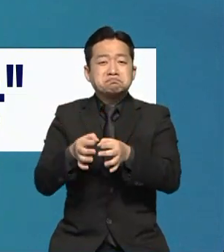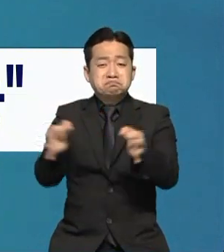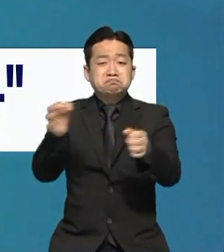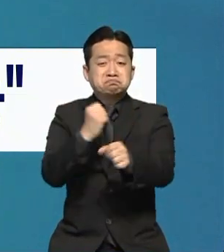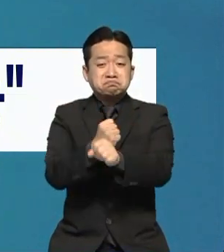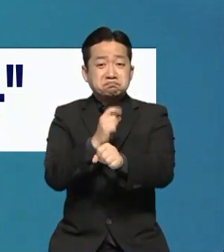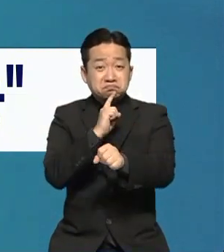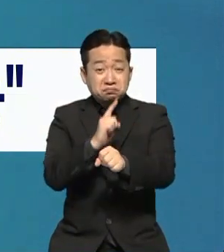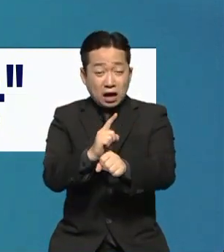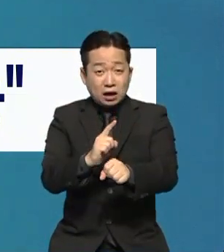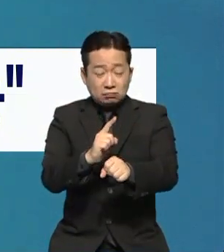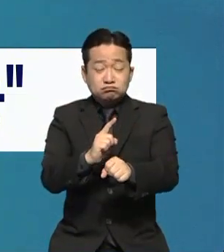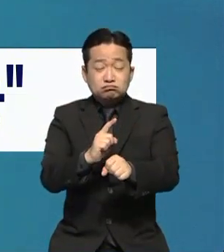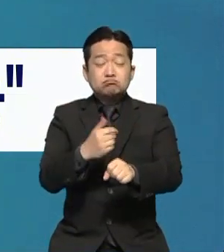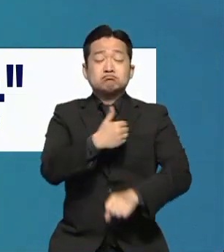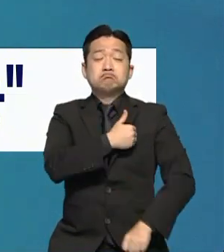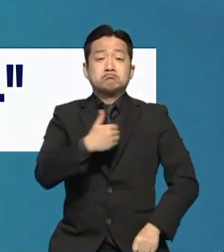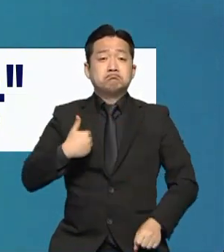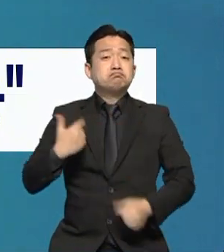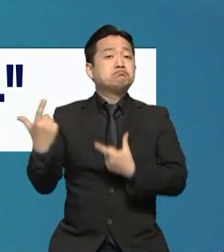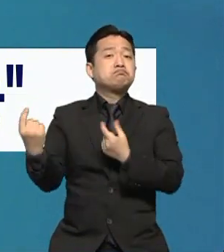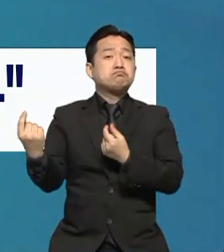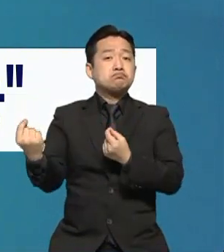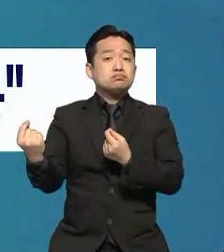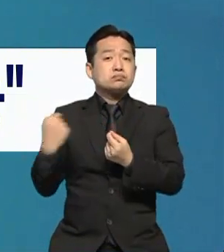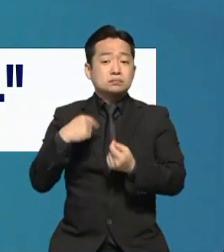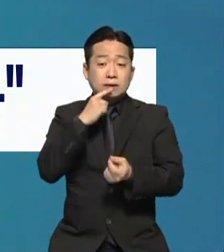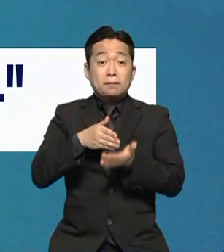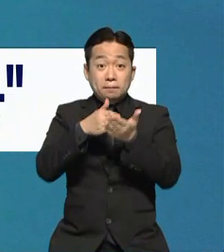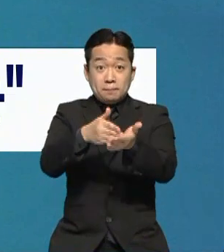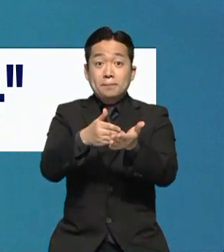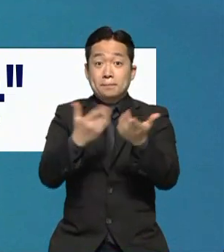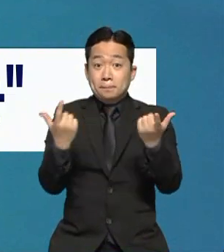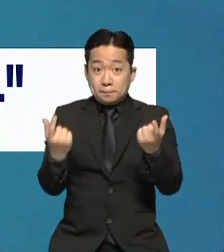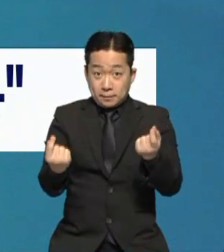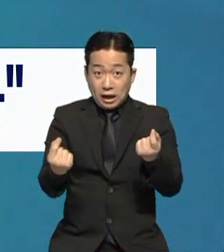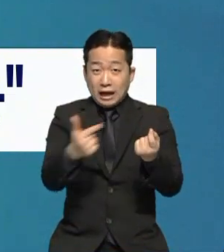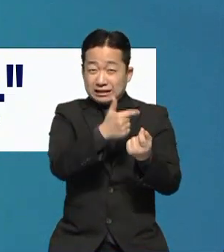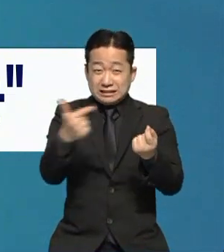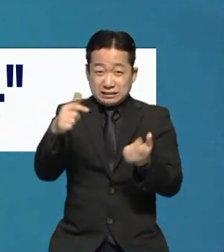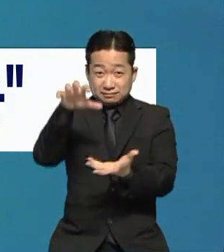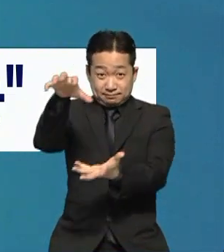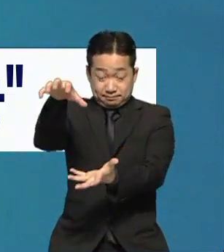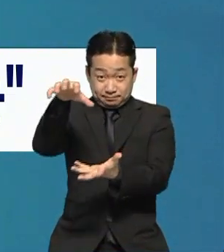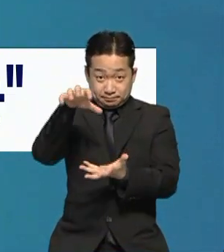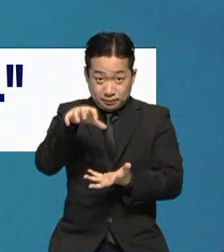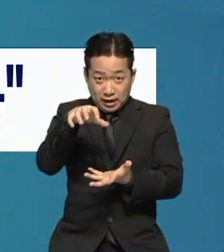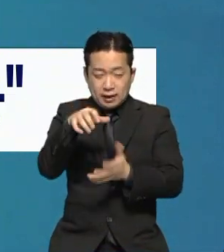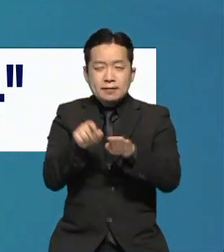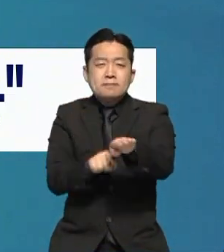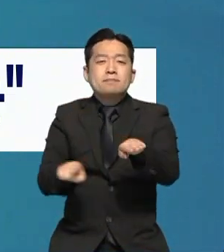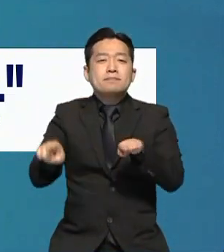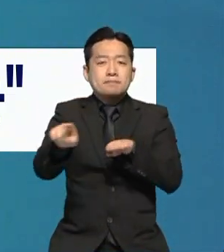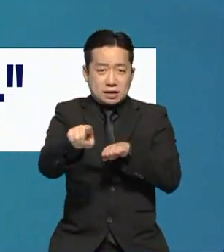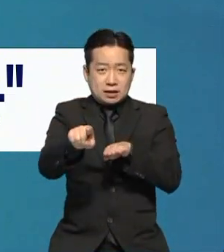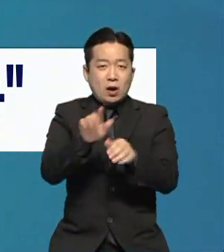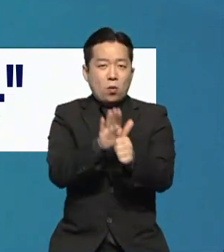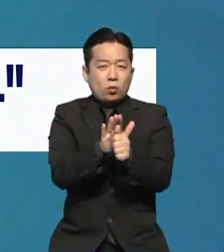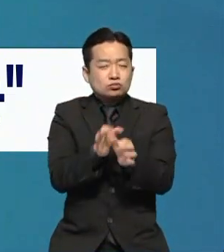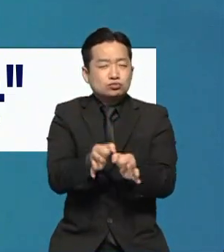때문에 저는 큰 무리 없이 제가 주장하는 바대로 좀 대규모의 선제적인 선지원이 가능할 거다 이렇게.